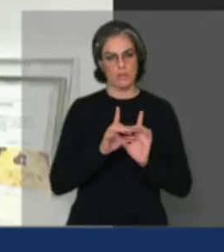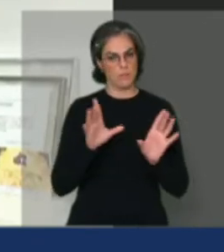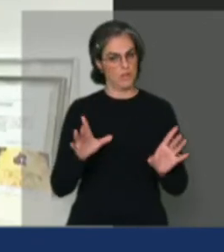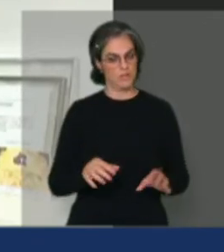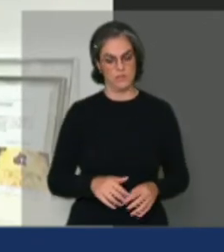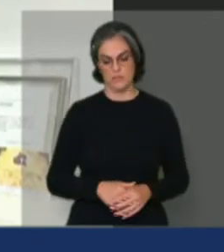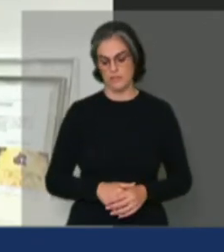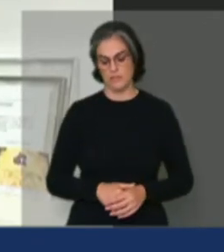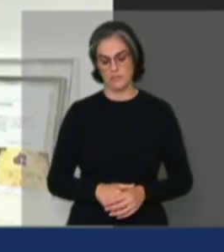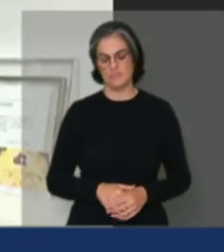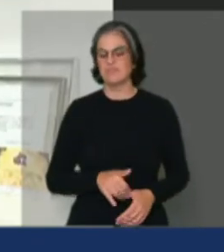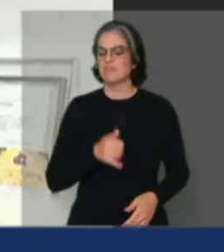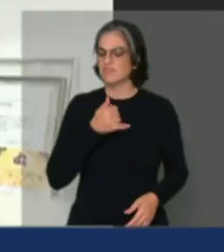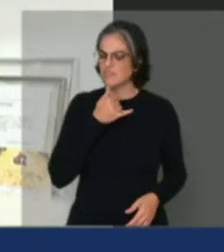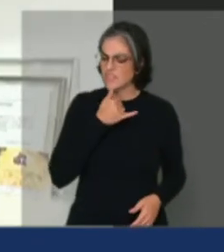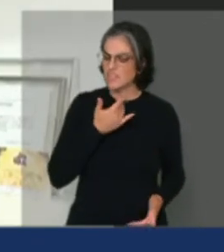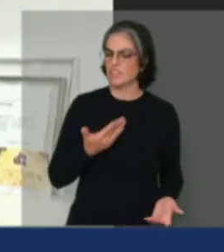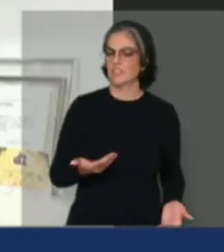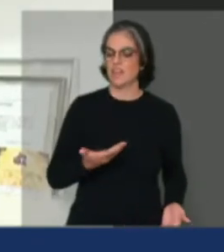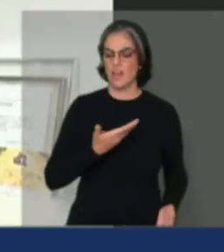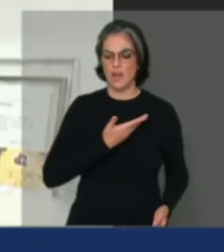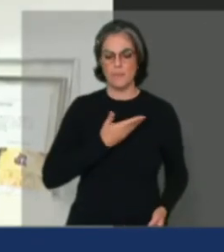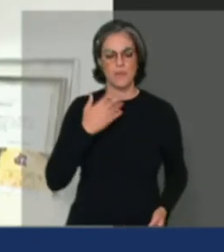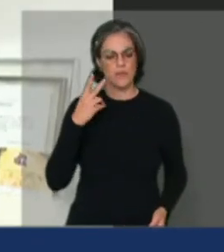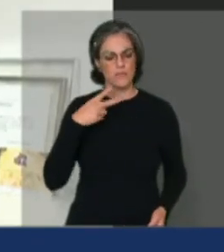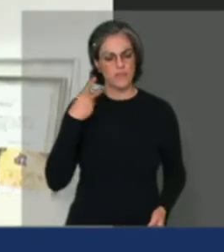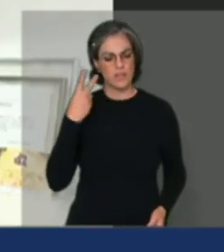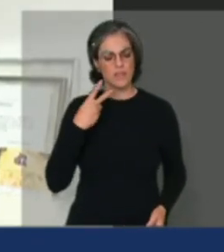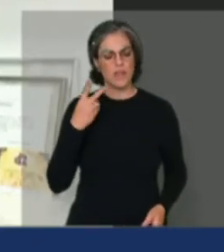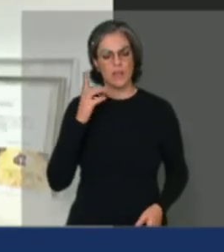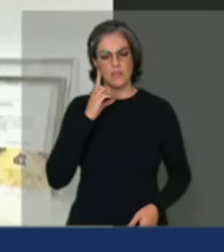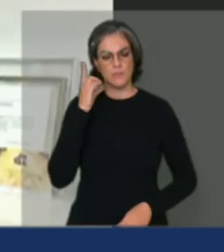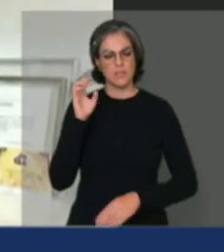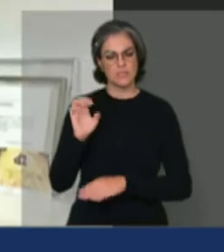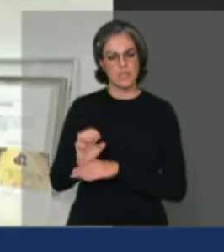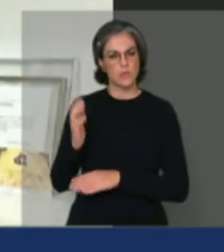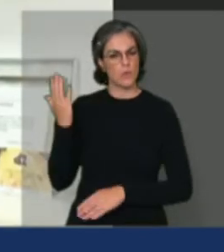DEMOCRACIA, LAMENTO QUE MEU CONTERRÂNEO, MEU COLEGA VEREADORES, ESTADUAL, DEPUTADO ARTHUR LIRA, ELE NÃO ESTÁ